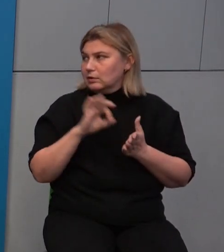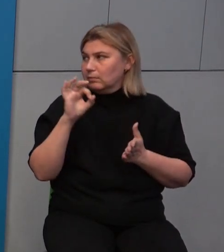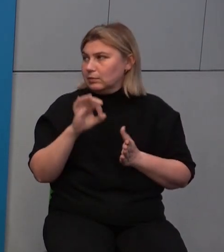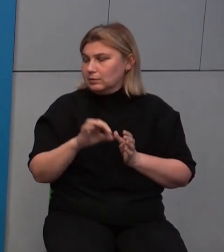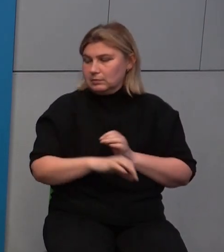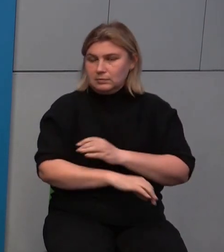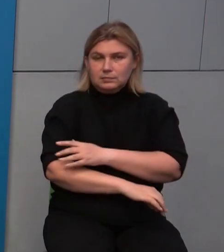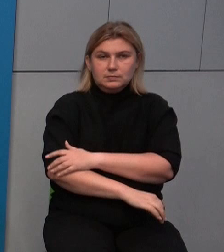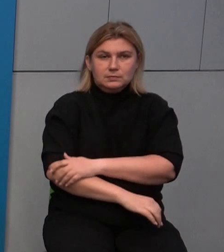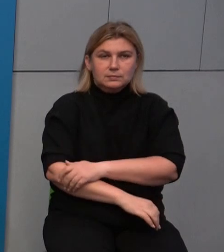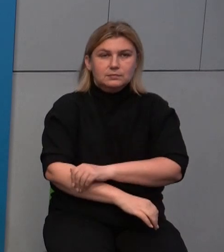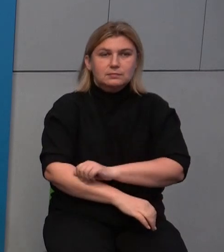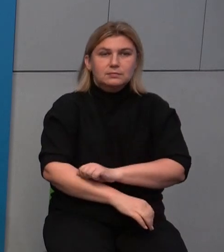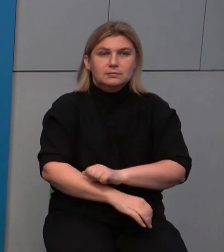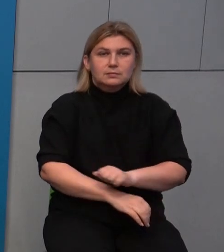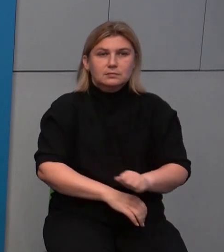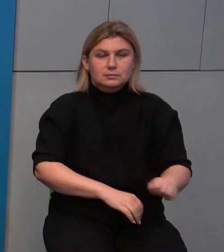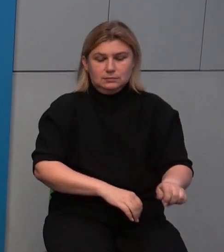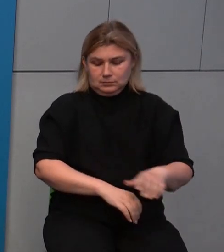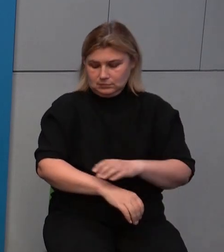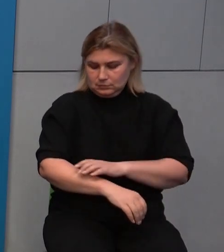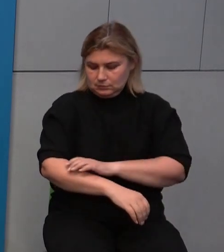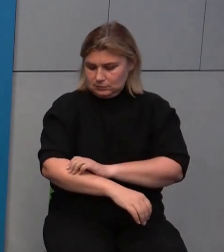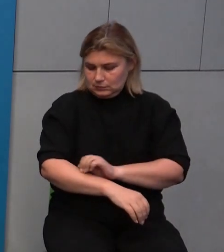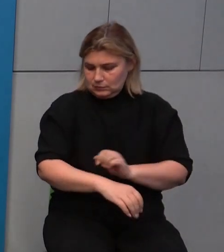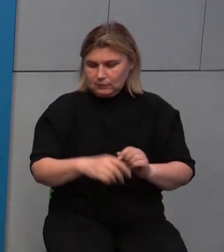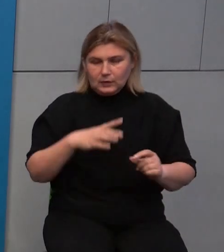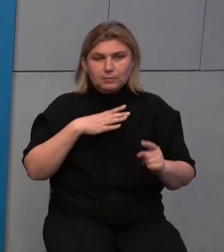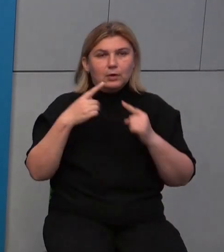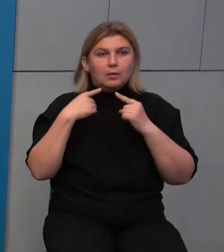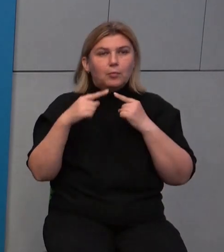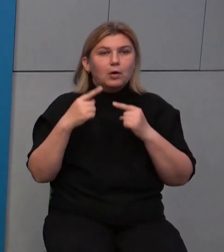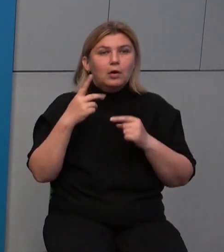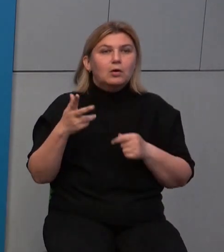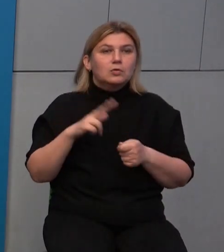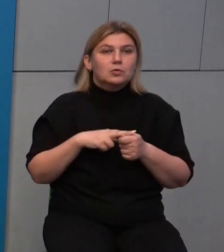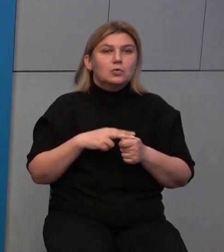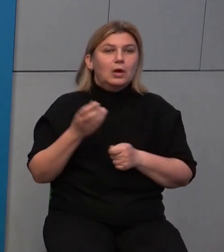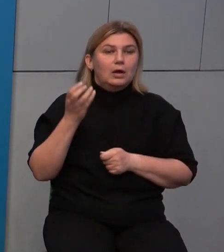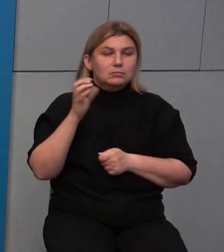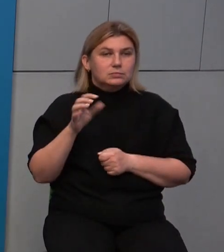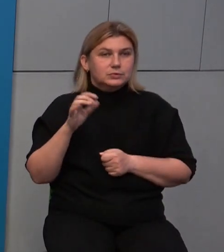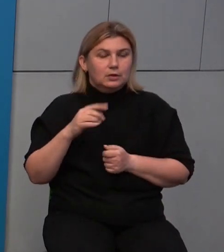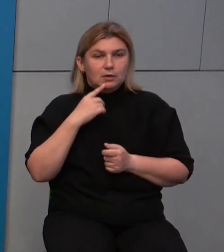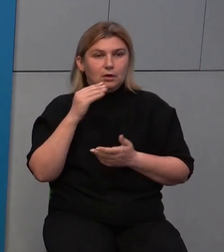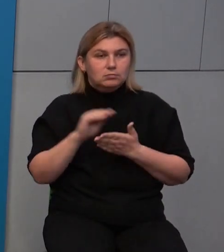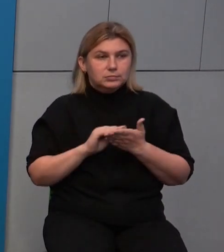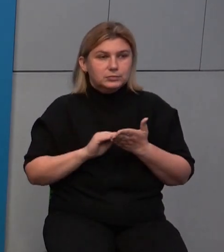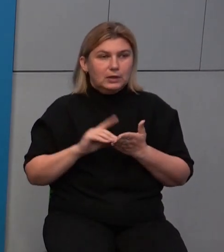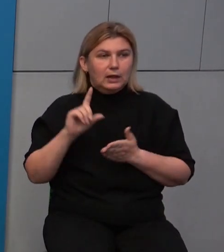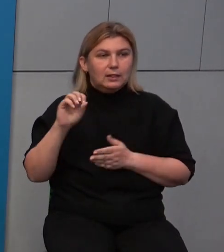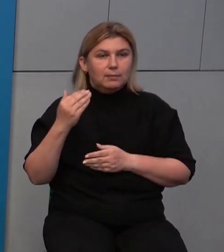bo była taka plotka, taka anegdota, która się pojawia w różnych opracowaniach Lema bardzo zacnych,